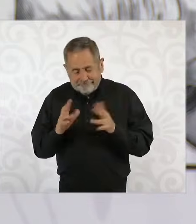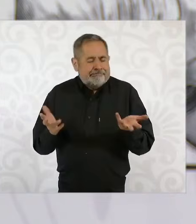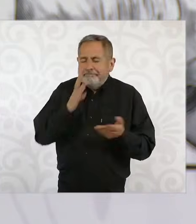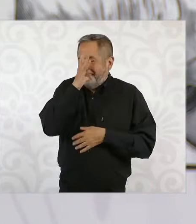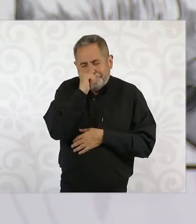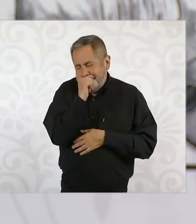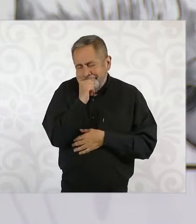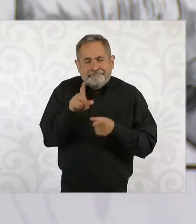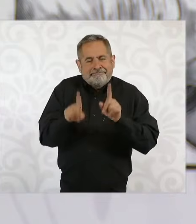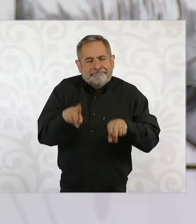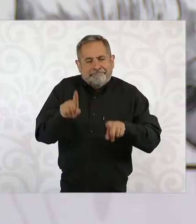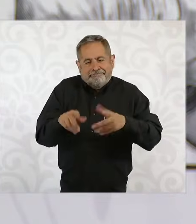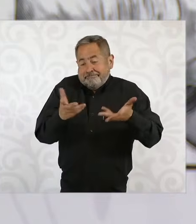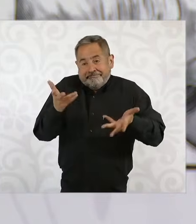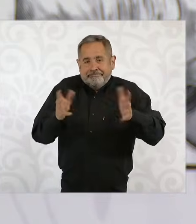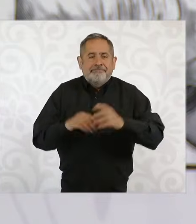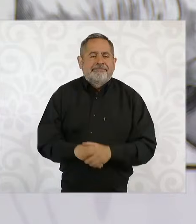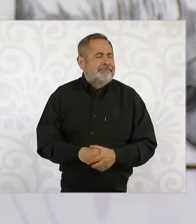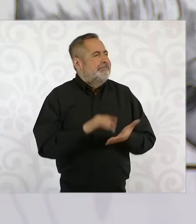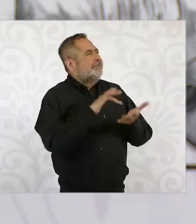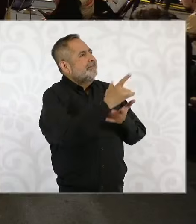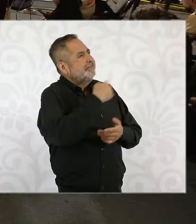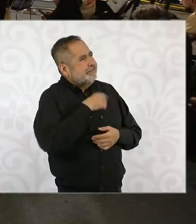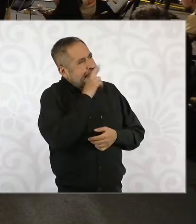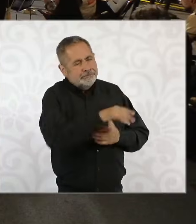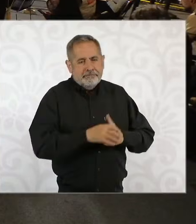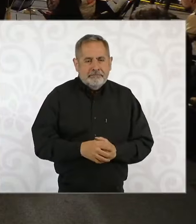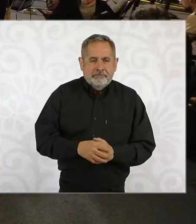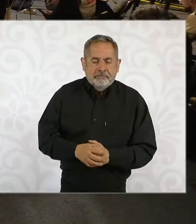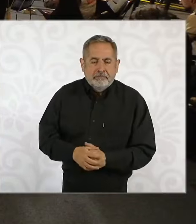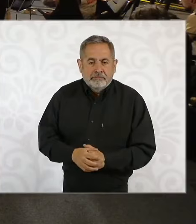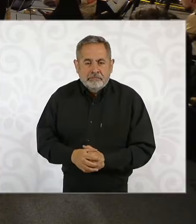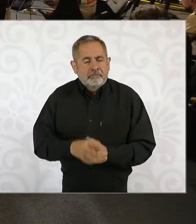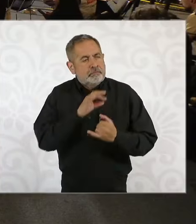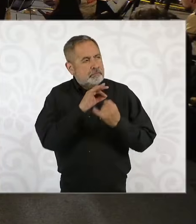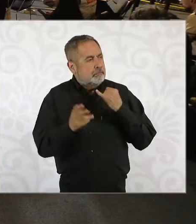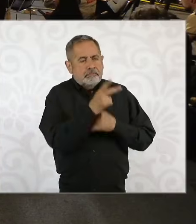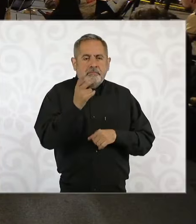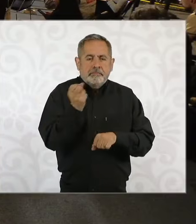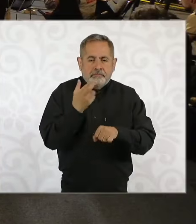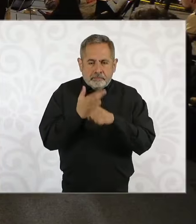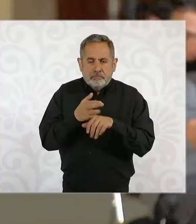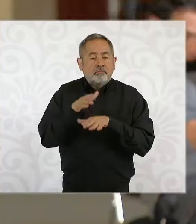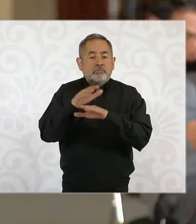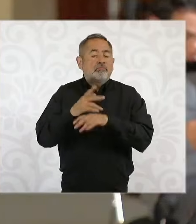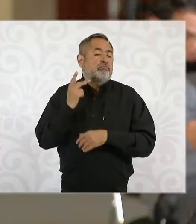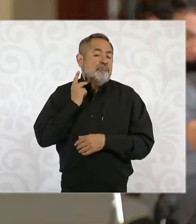Depende. Gracias por su respuesta. Y finalmente, secretaria, en el tema político se está calentando